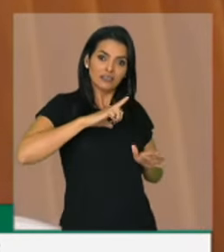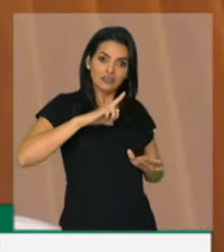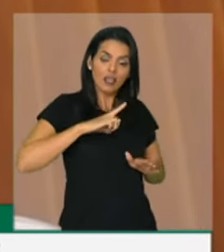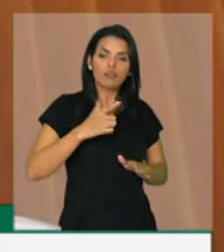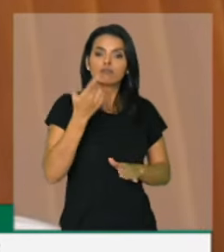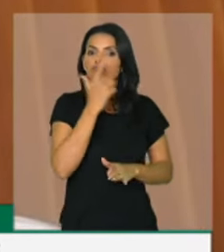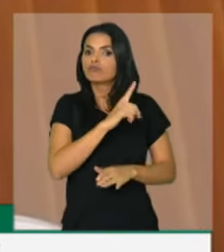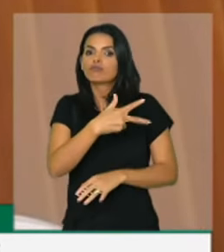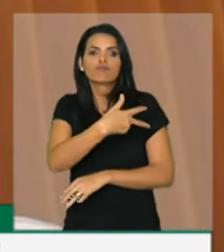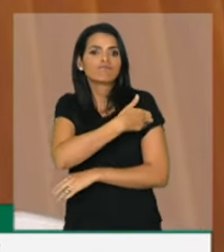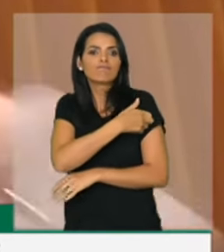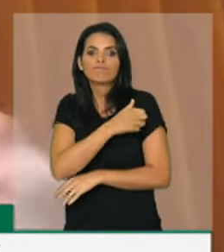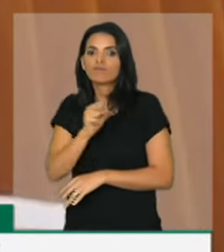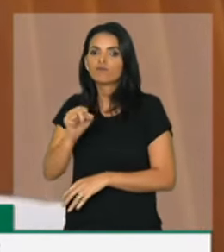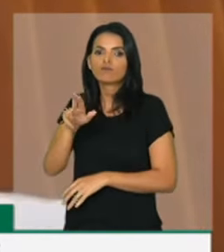SUS E... O PODER ECONÔMICO DESTES CIDADÃOS ESTÁ SENDO